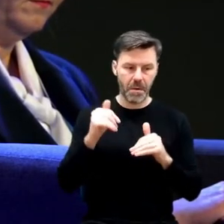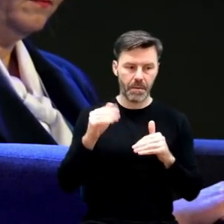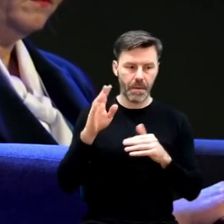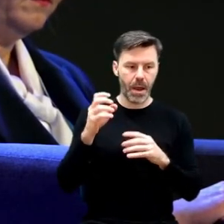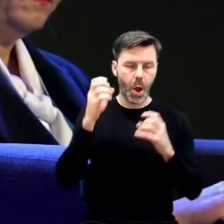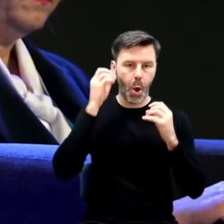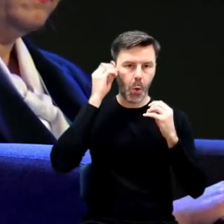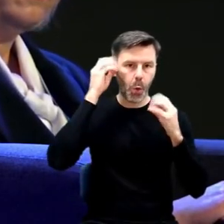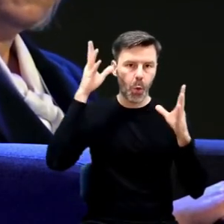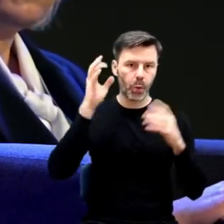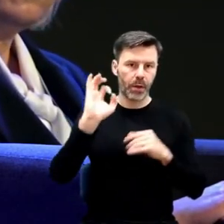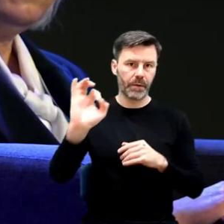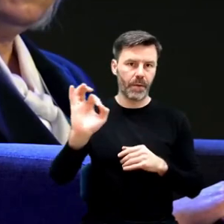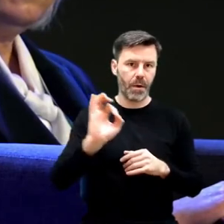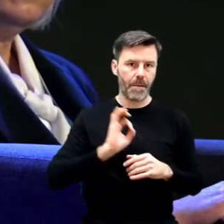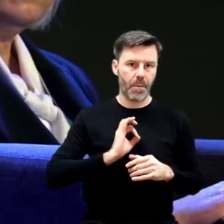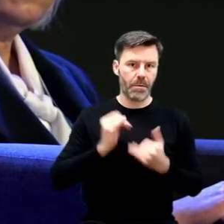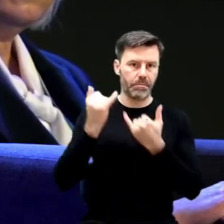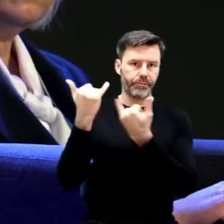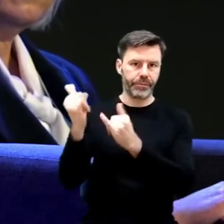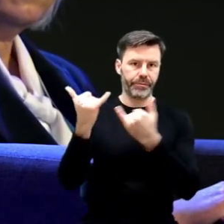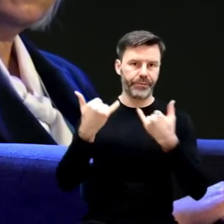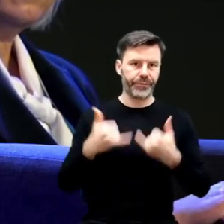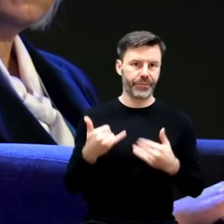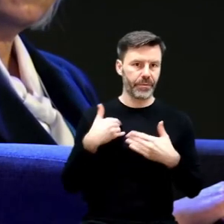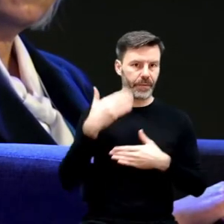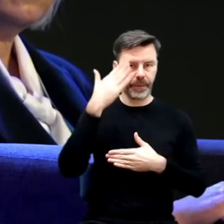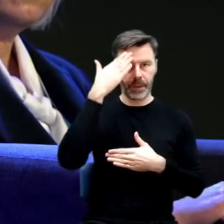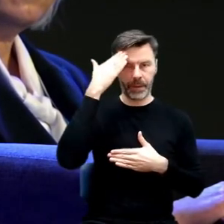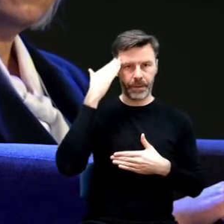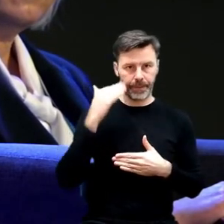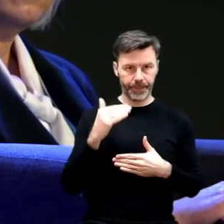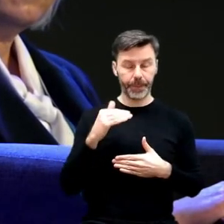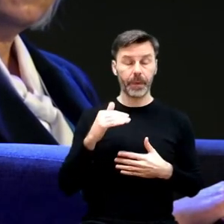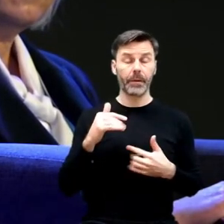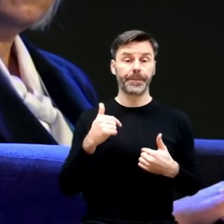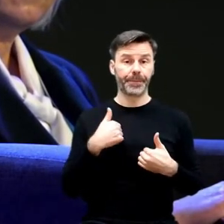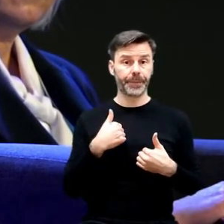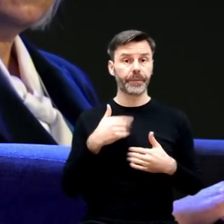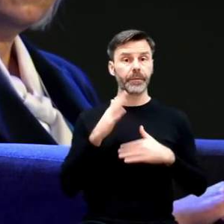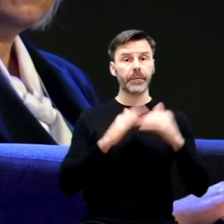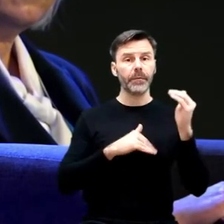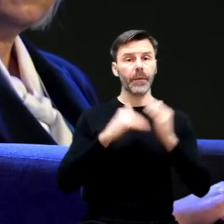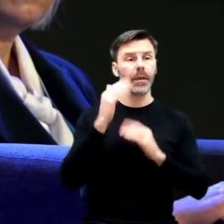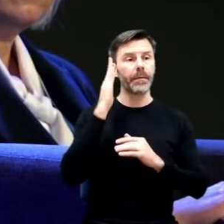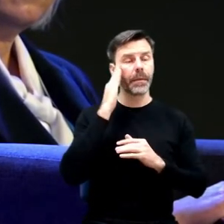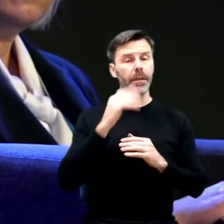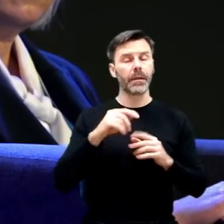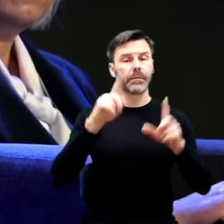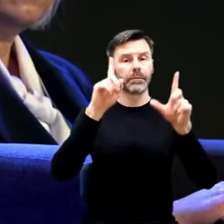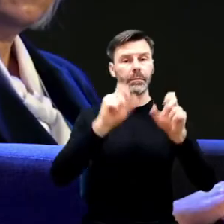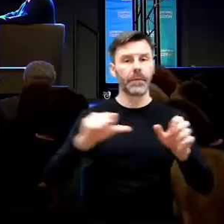ale tak to u nas jest. Myśmy budowanie mieszkań zaczęli w 1997 roku.